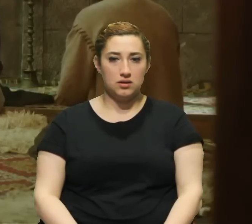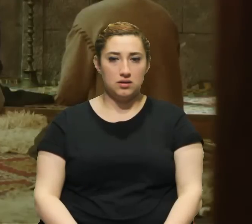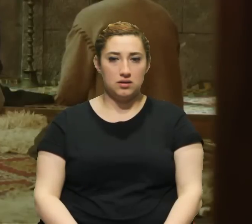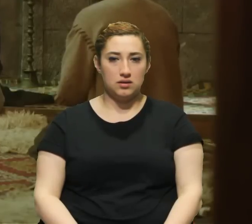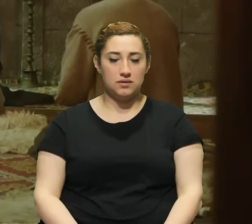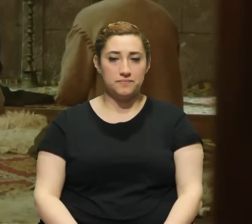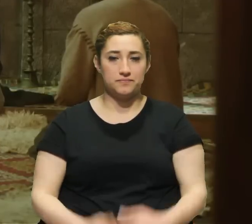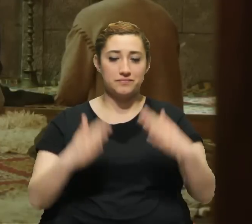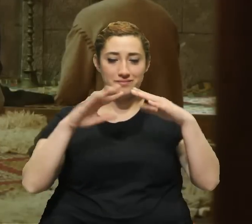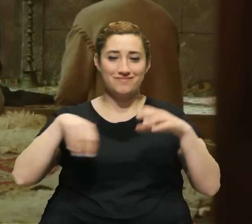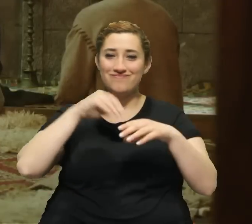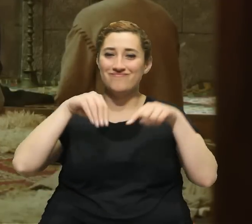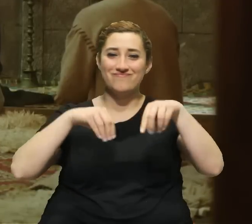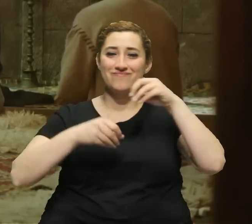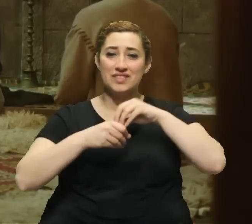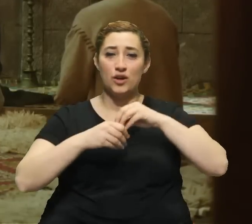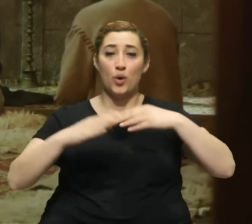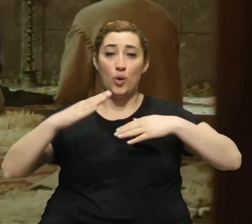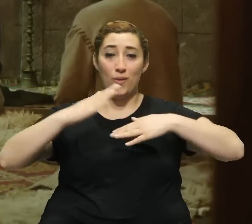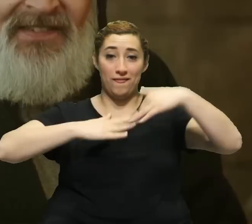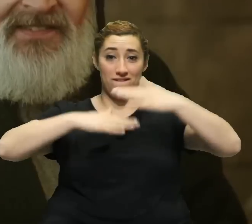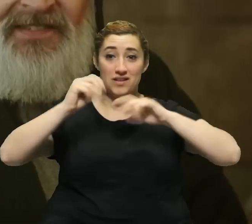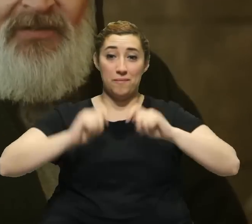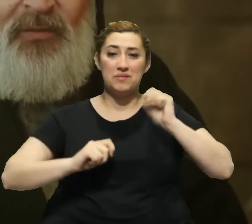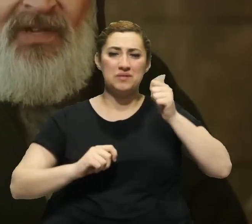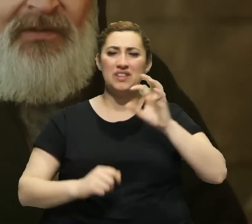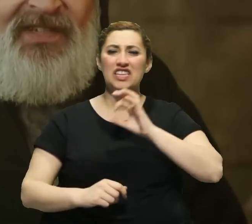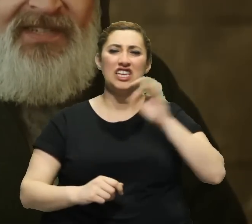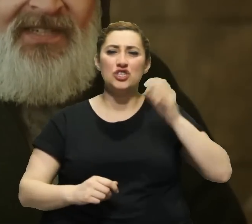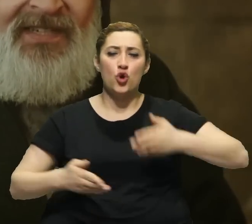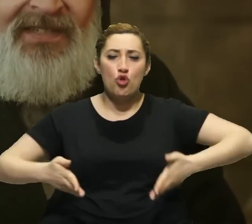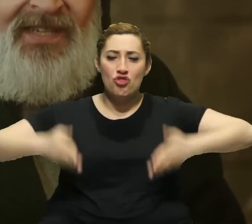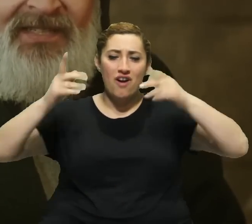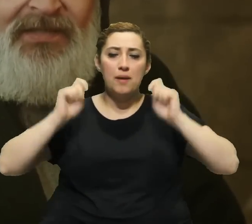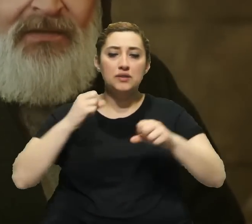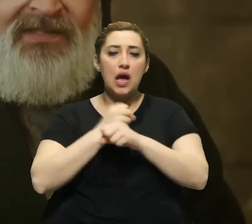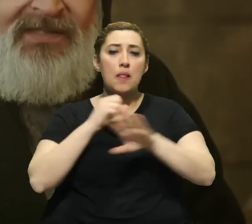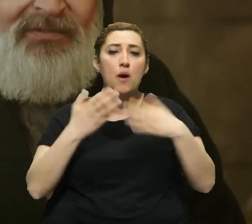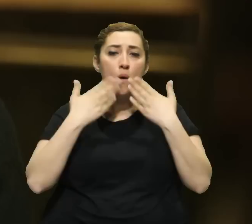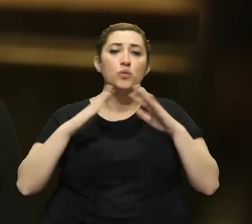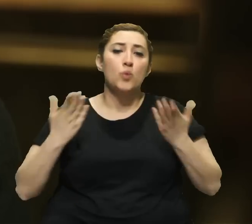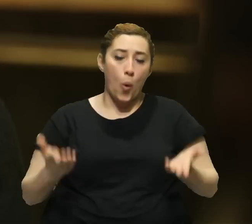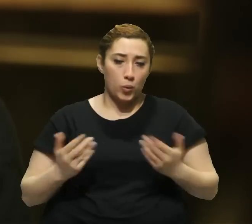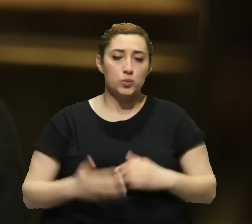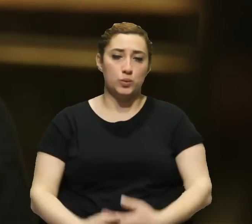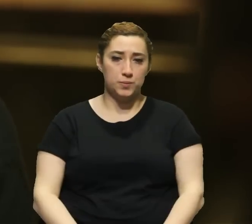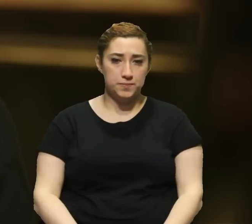Dergâhın duvarını örerken Kasım'ım... ...hiç duvar örecek taş yok idi burada.